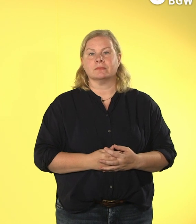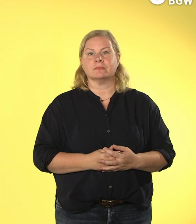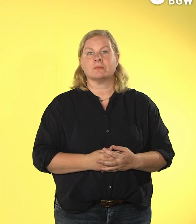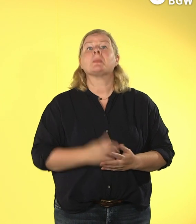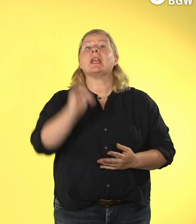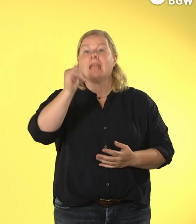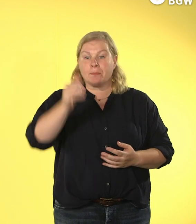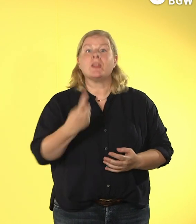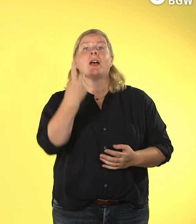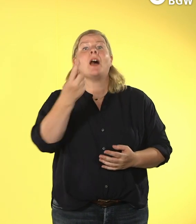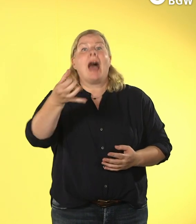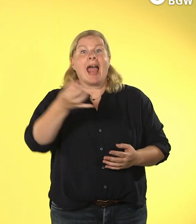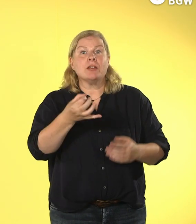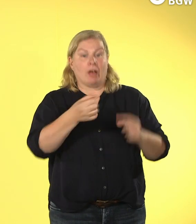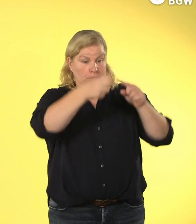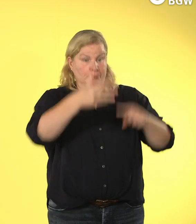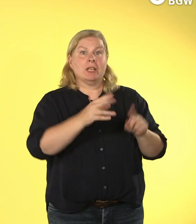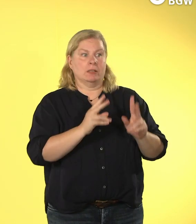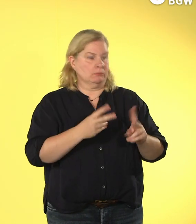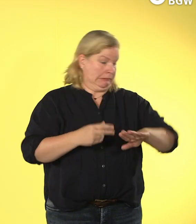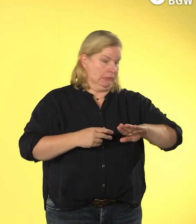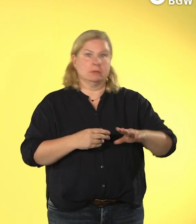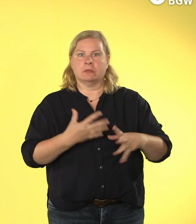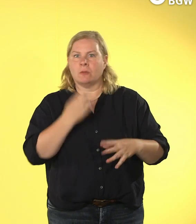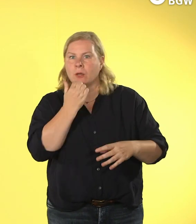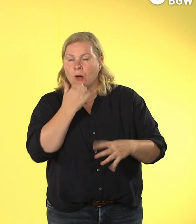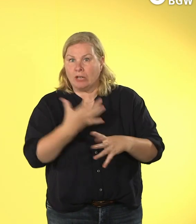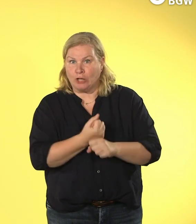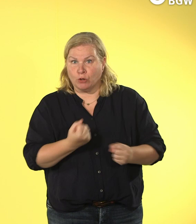Eine Frage ist eingegangen: Ich hoffe, wir schaffen es, bevor wir abgeschaltet werden.